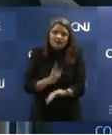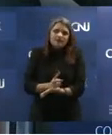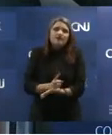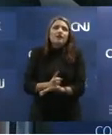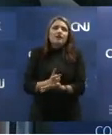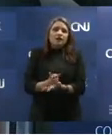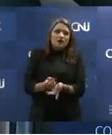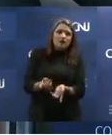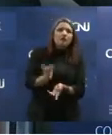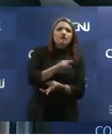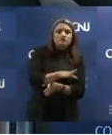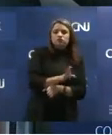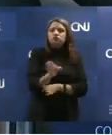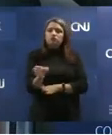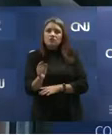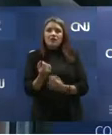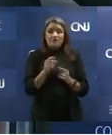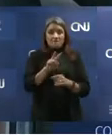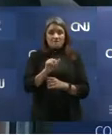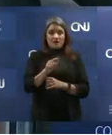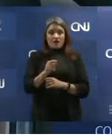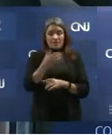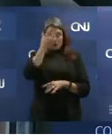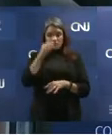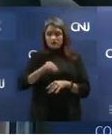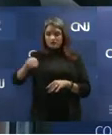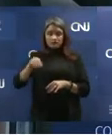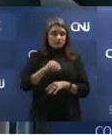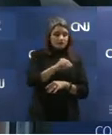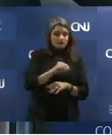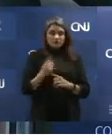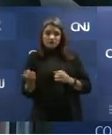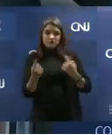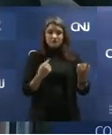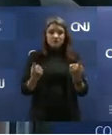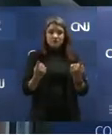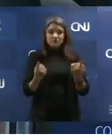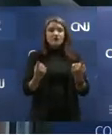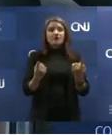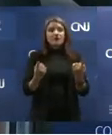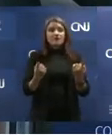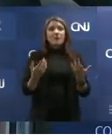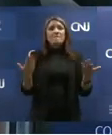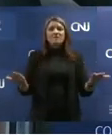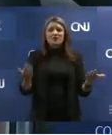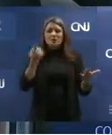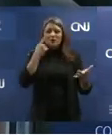Então, o que a gente pode extrair, resumir, é que todos os precedentes, todos, sem exceção.